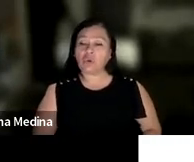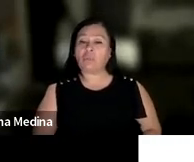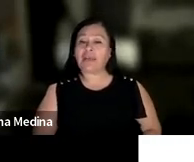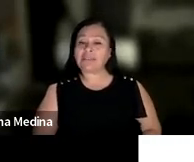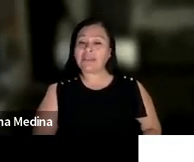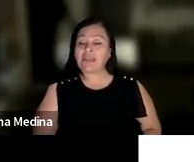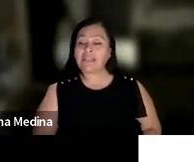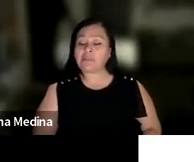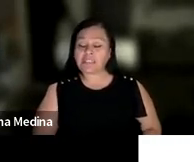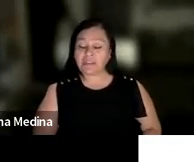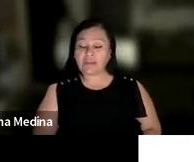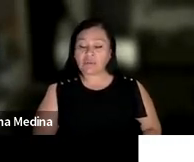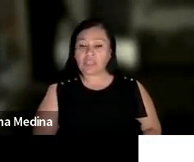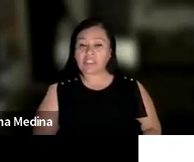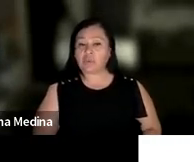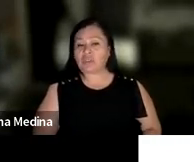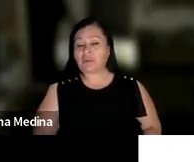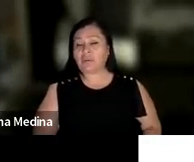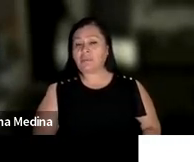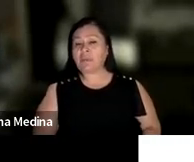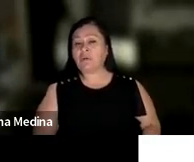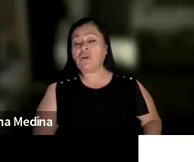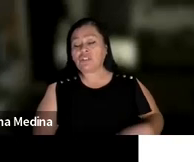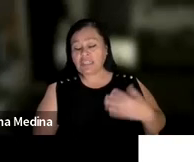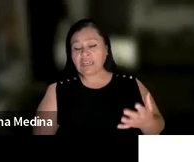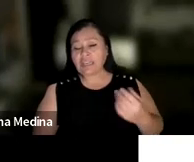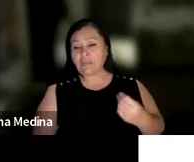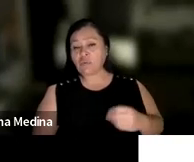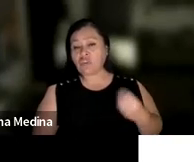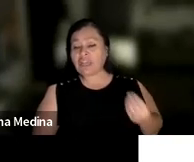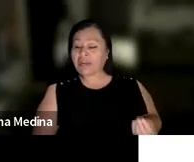Bueno. Ok. Sí, Sí.